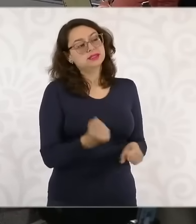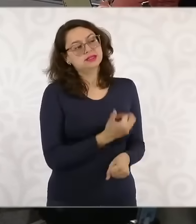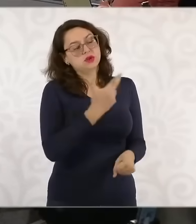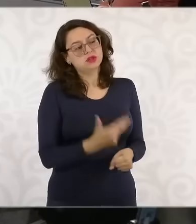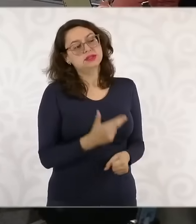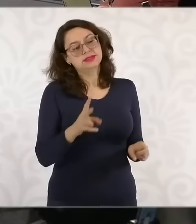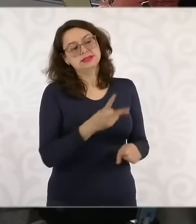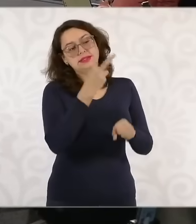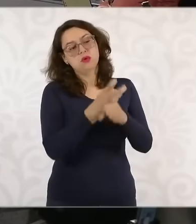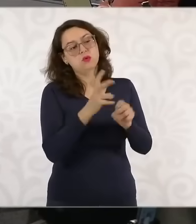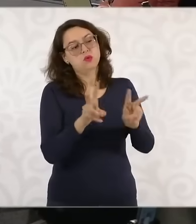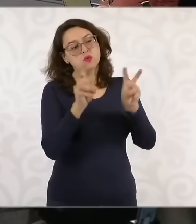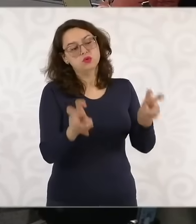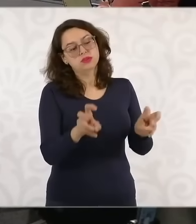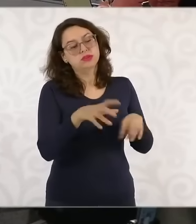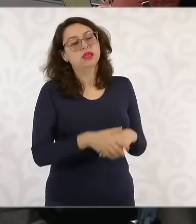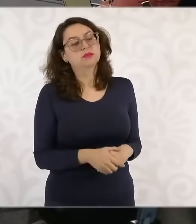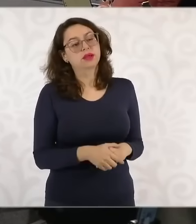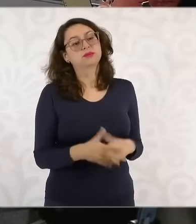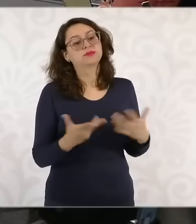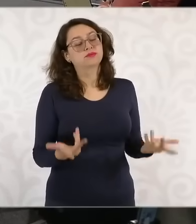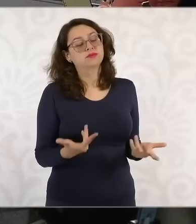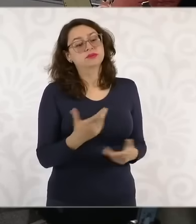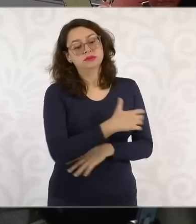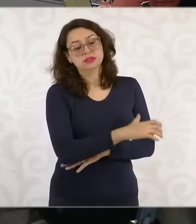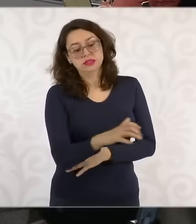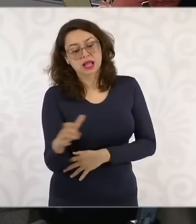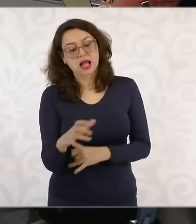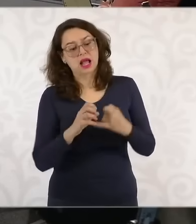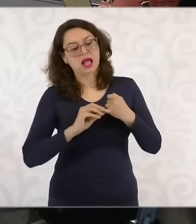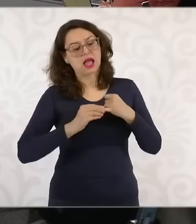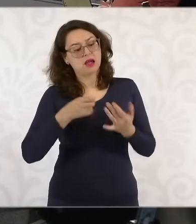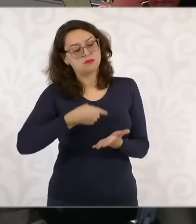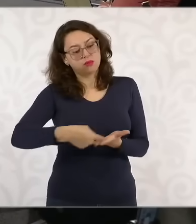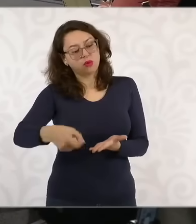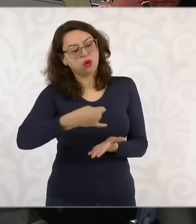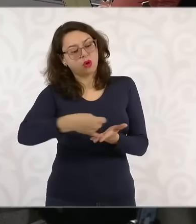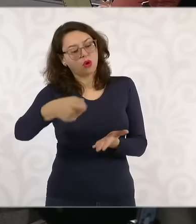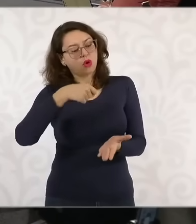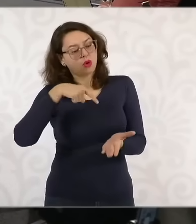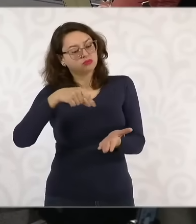tema sobre las negociaciones con los productores de grano y el sector agropecuario, eh nos podría